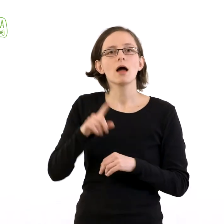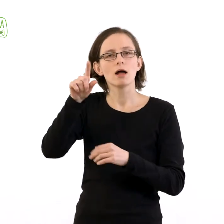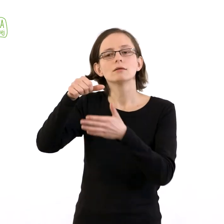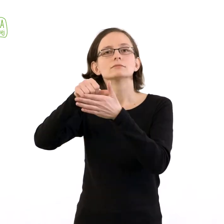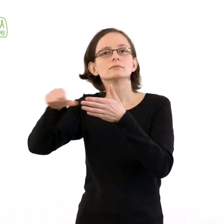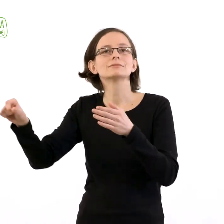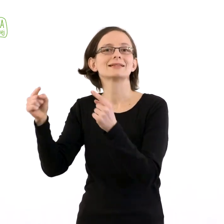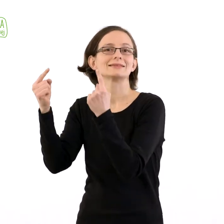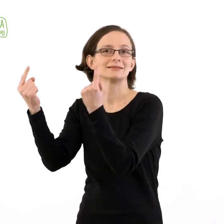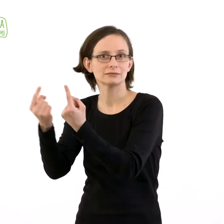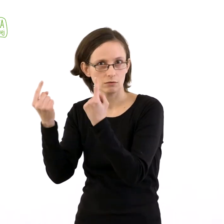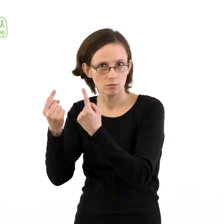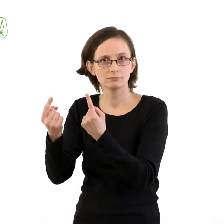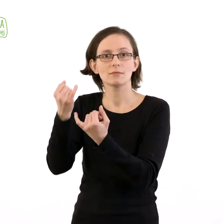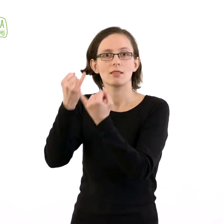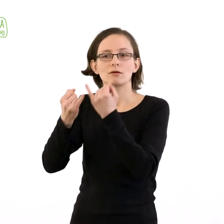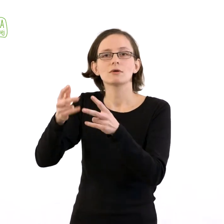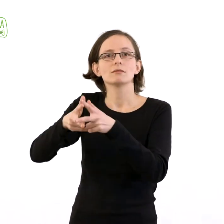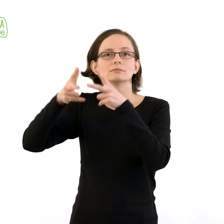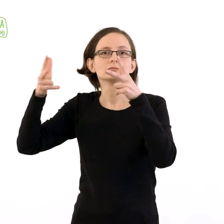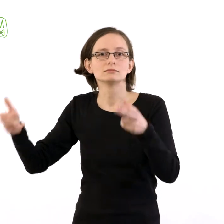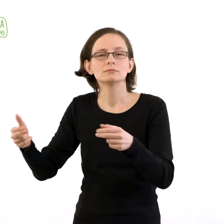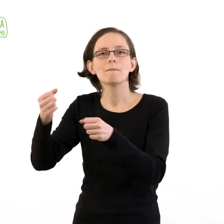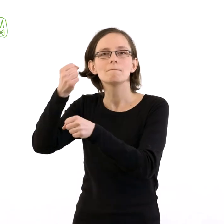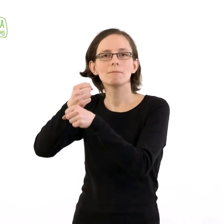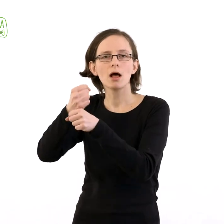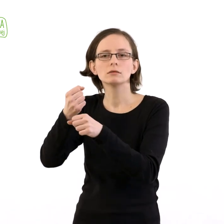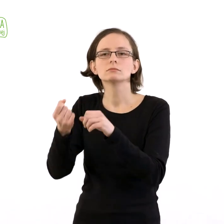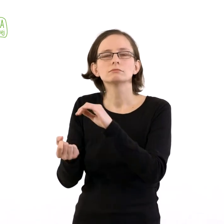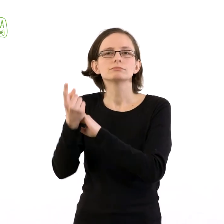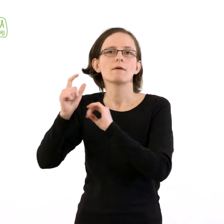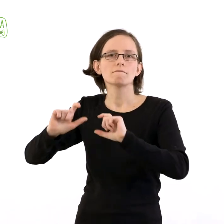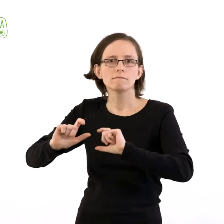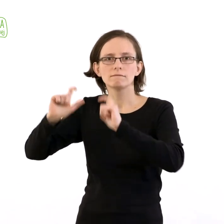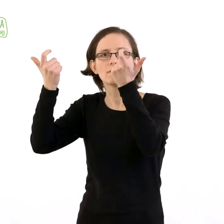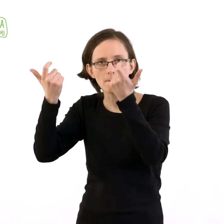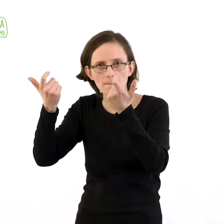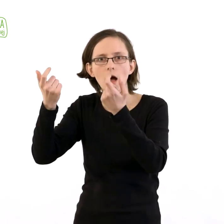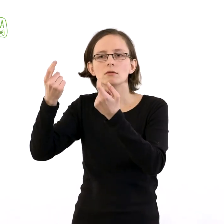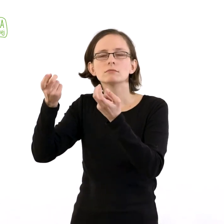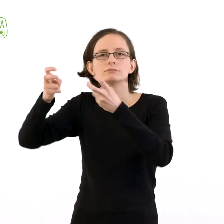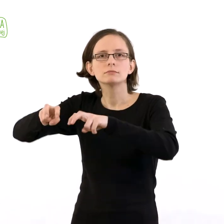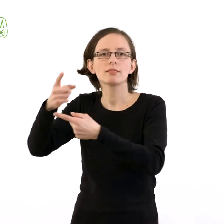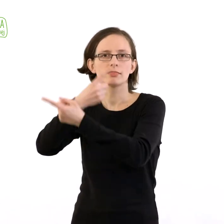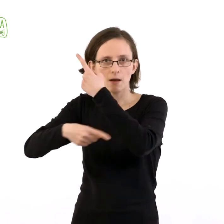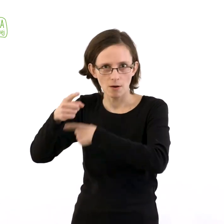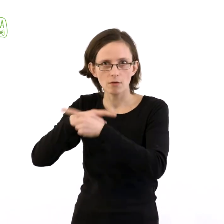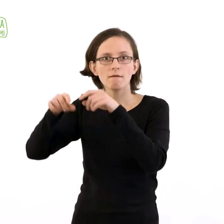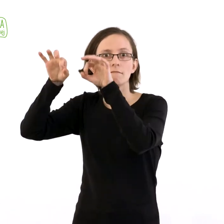z wyjątkiem przypadków, gdy przyczyną powstania niepełnosprawności w okresie zatrudnienia u tego pracodawcy